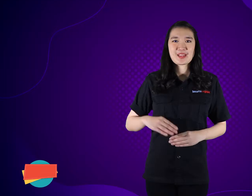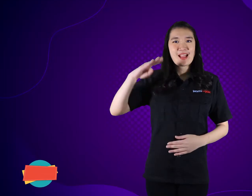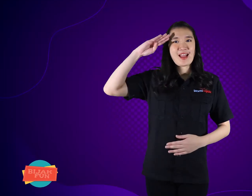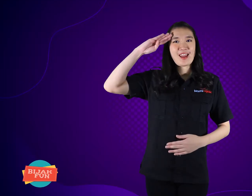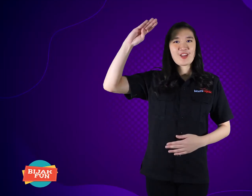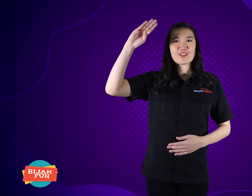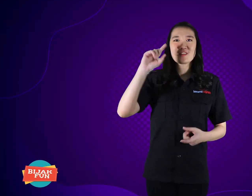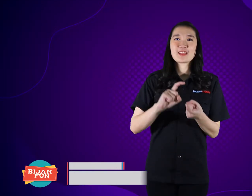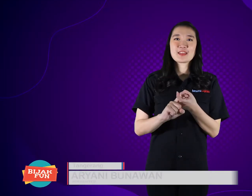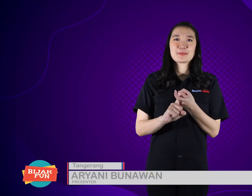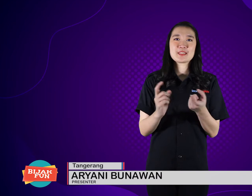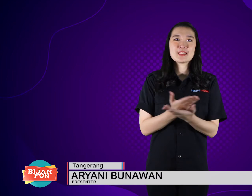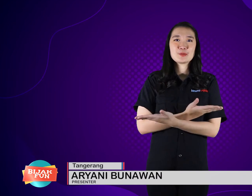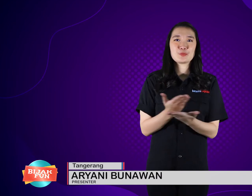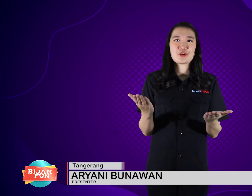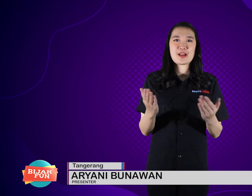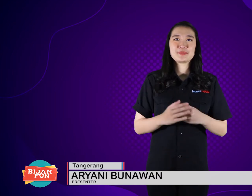Halo teman-teman semua.